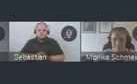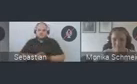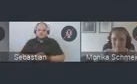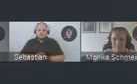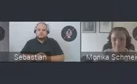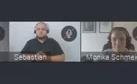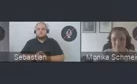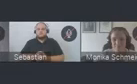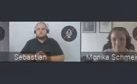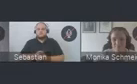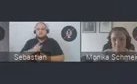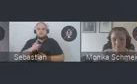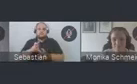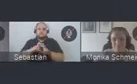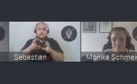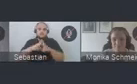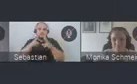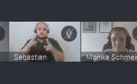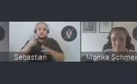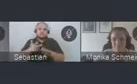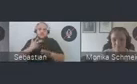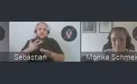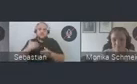Ponieważ wydarzyło się w tym czasie naprawdę wiele.